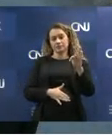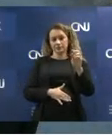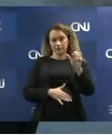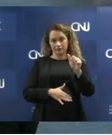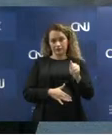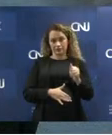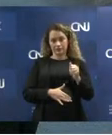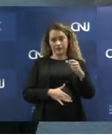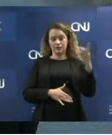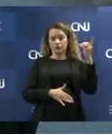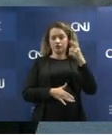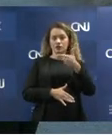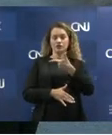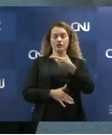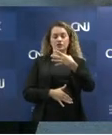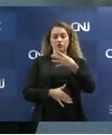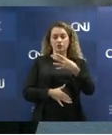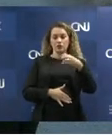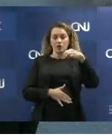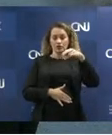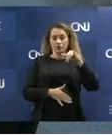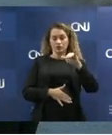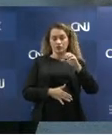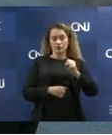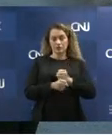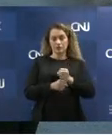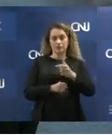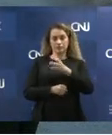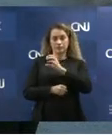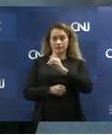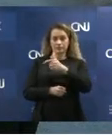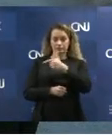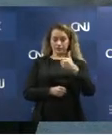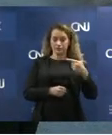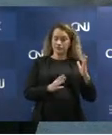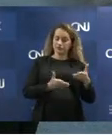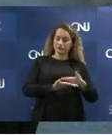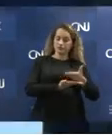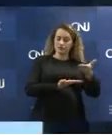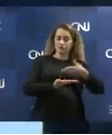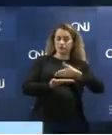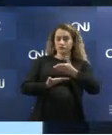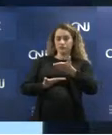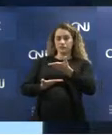2022, que já foi distribuída. Não há nenhuma objeção.